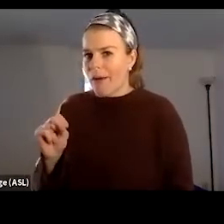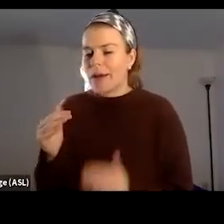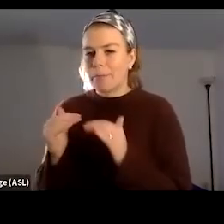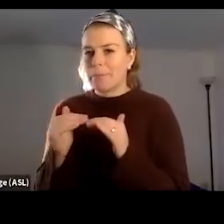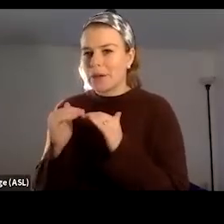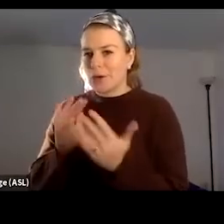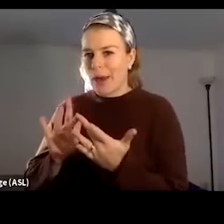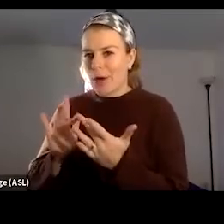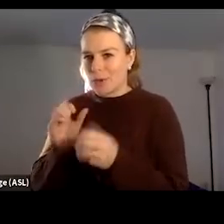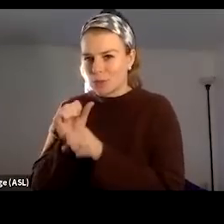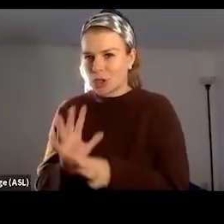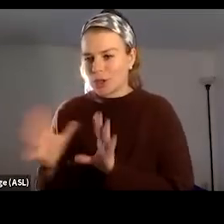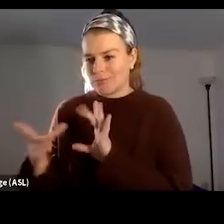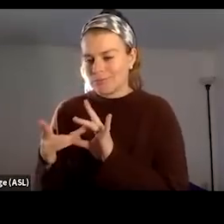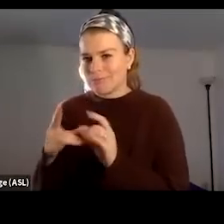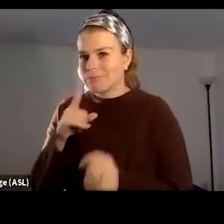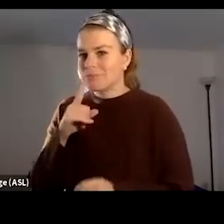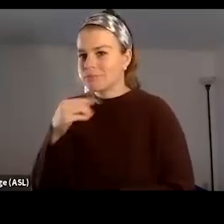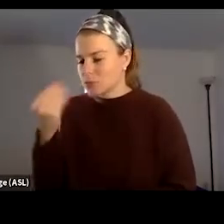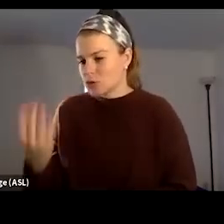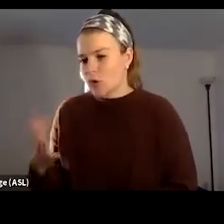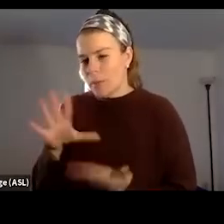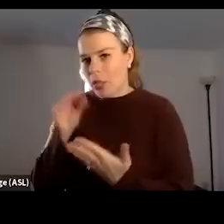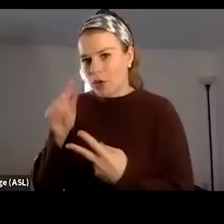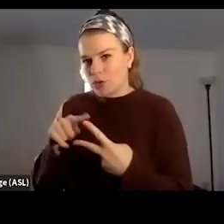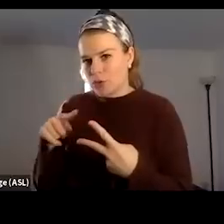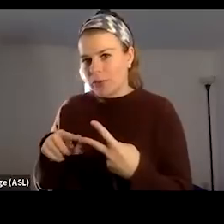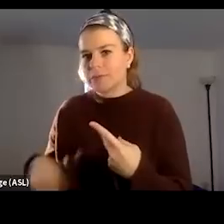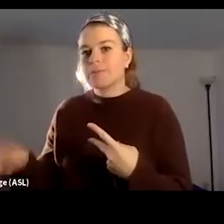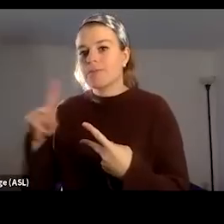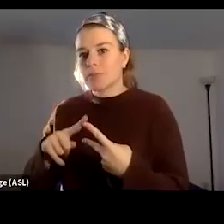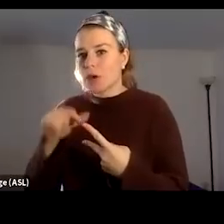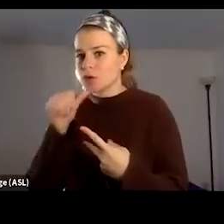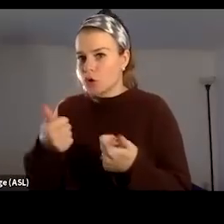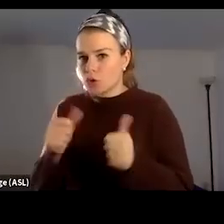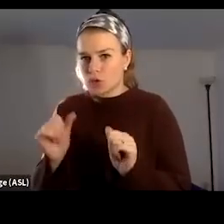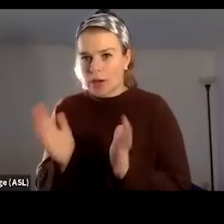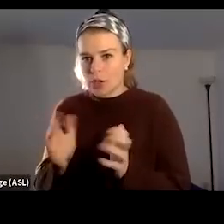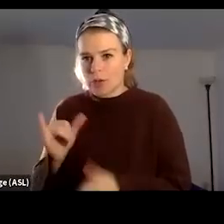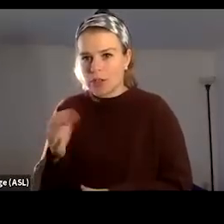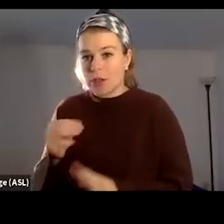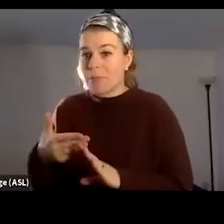Me dijo que aprendió dos cosas sobre él. Una era no hablar con Jim antes de que coma.